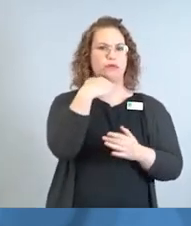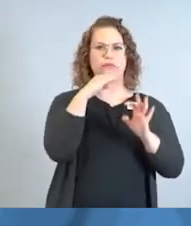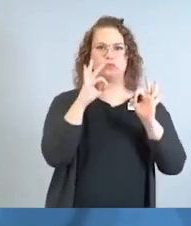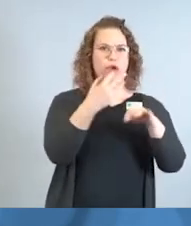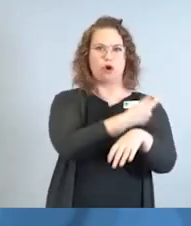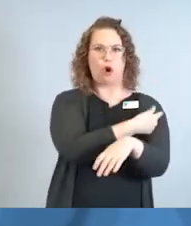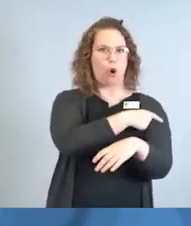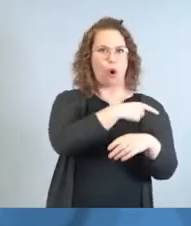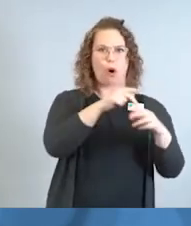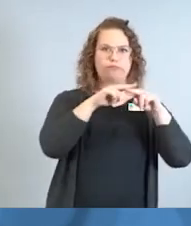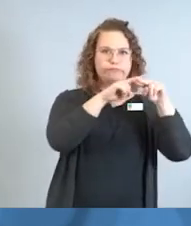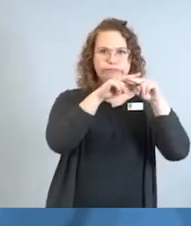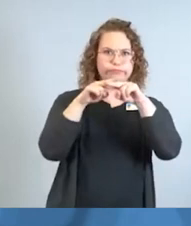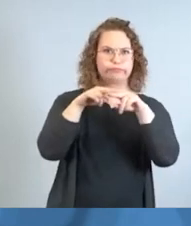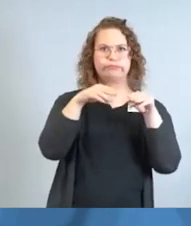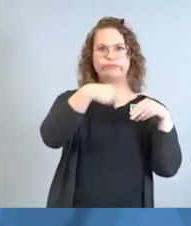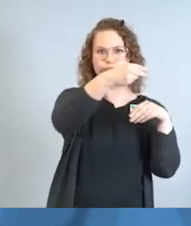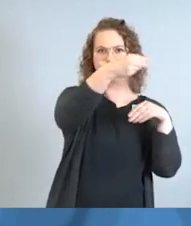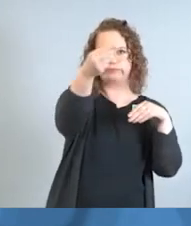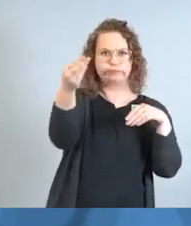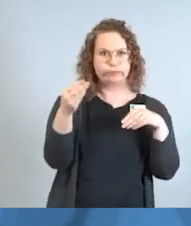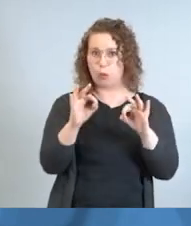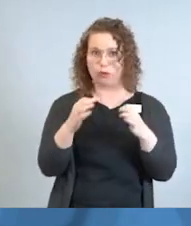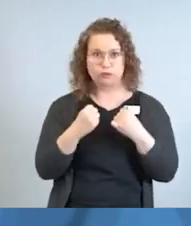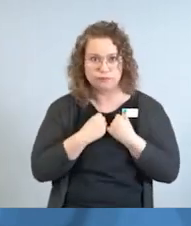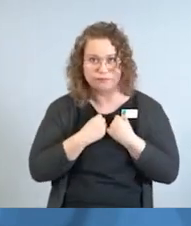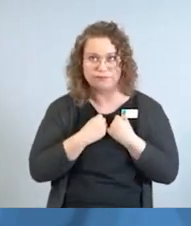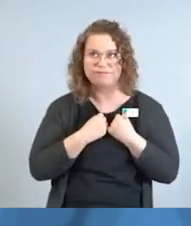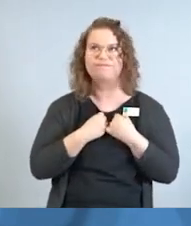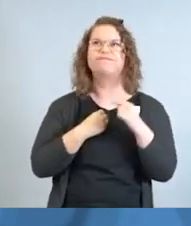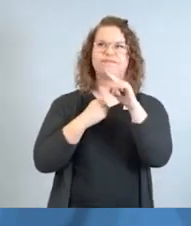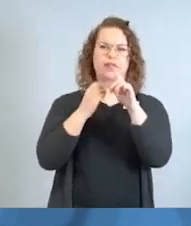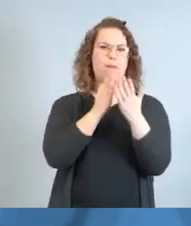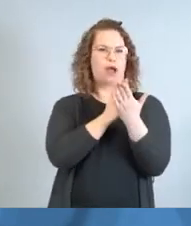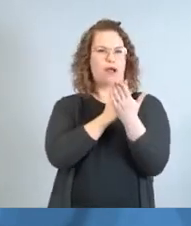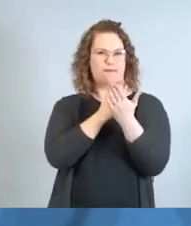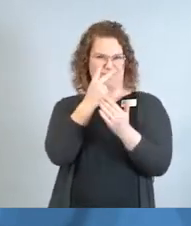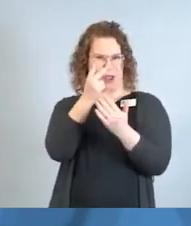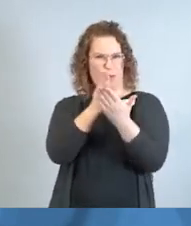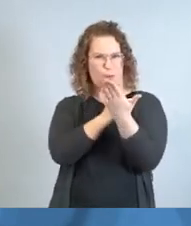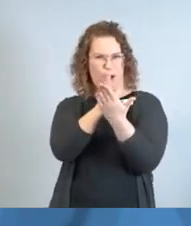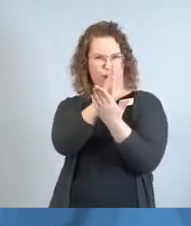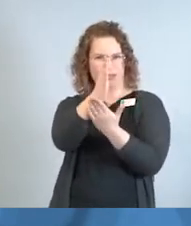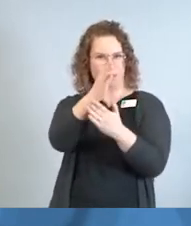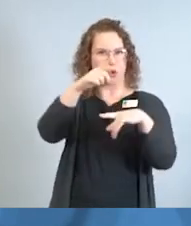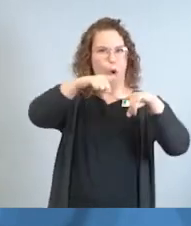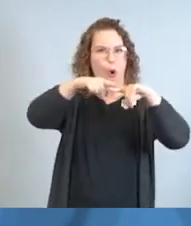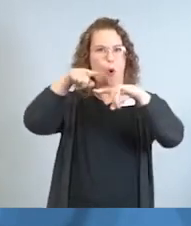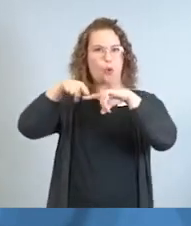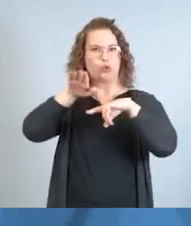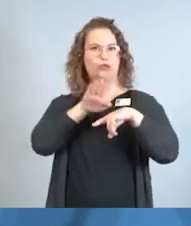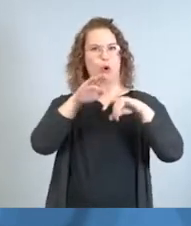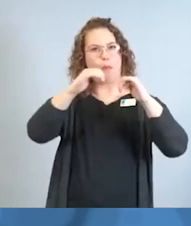Erot tuossa kartassa ovat hiukan haaleita, mutta kuten kartasta näkyy, kuntien välisessä rokotuskattavuudesssa on eroja.